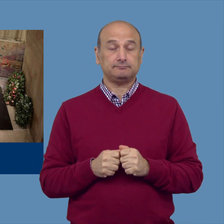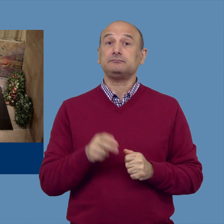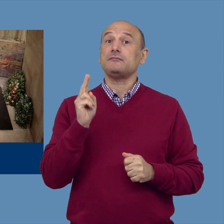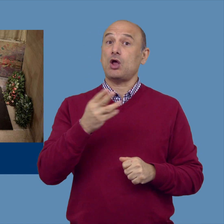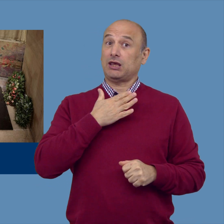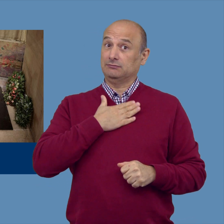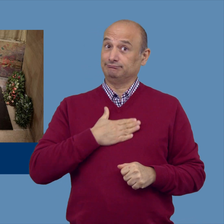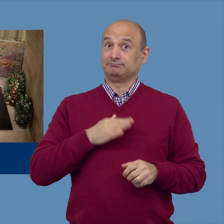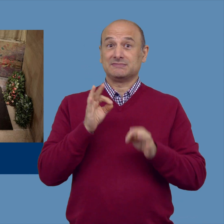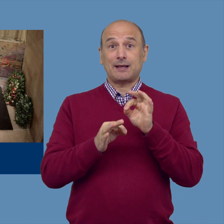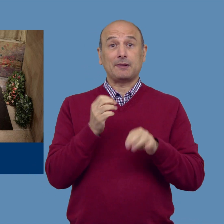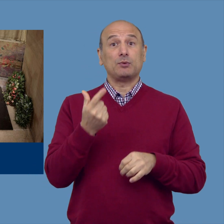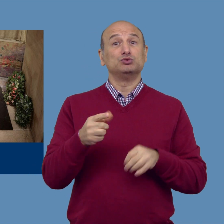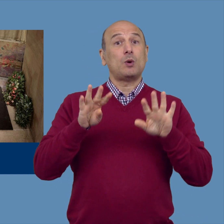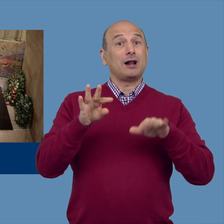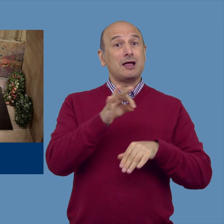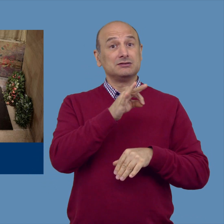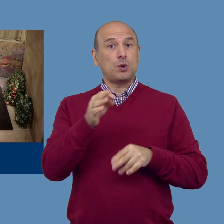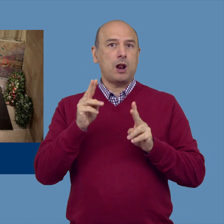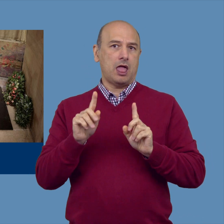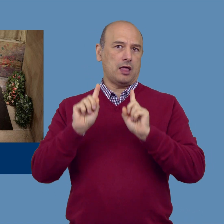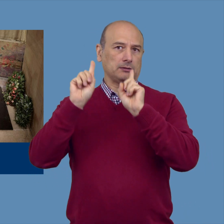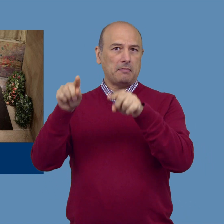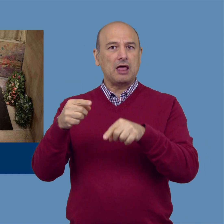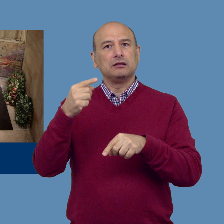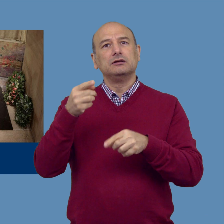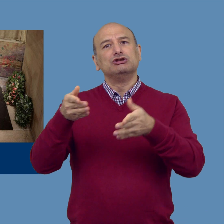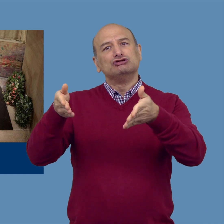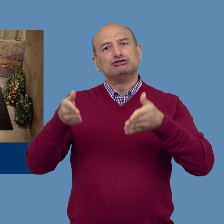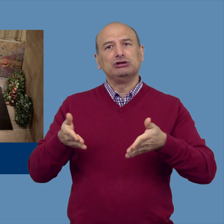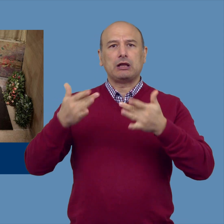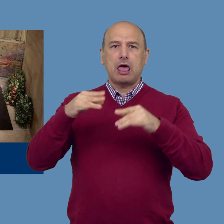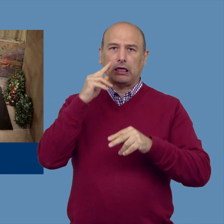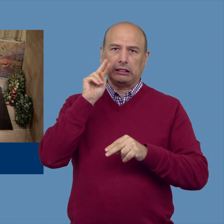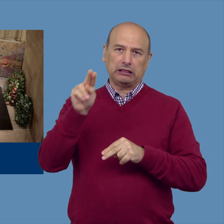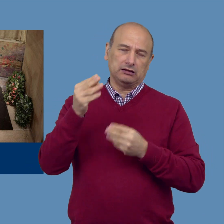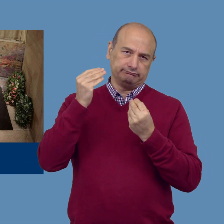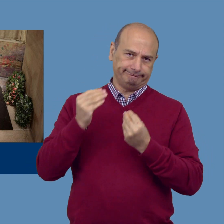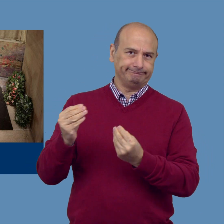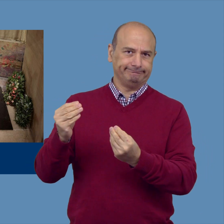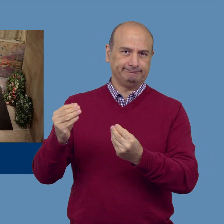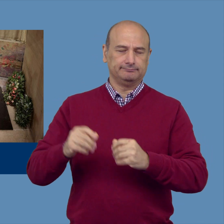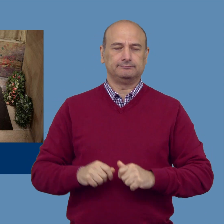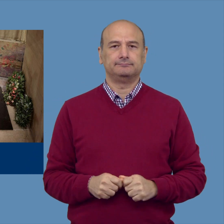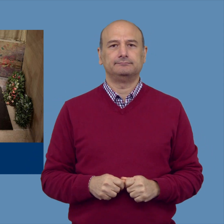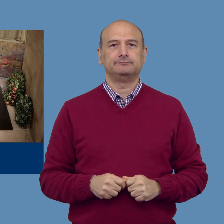A látogatók szeptember 29-től leróhatják tiszteletüket a sírnál.